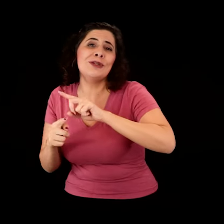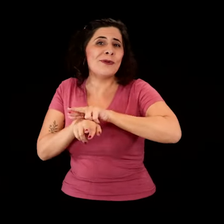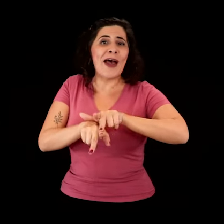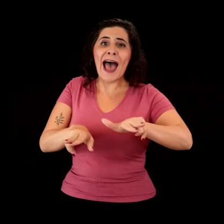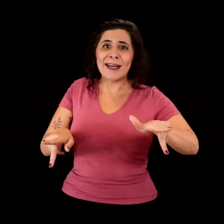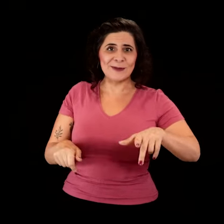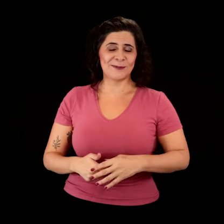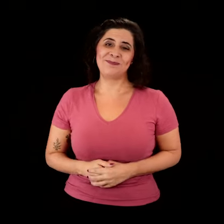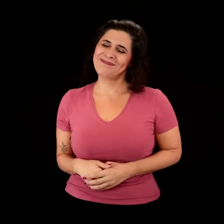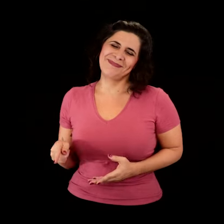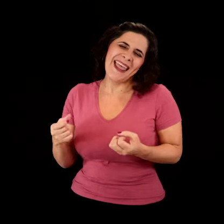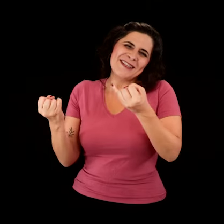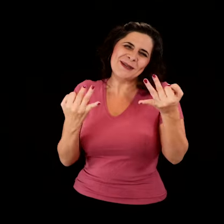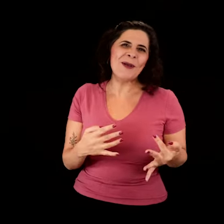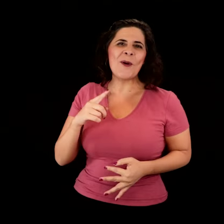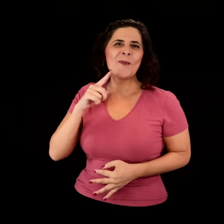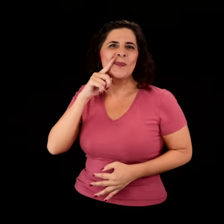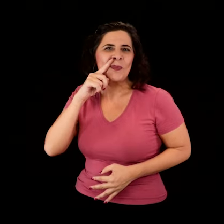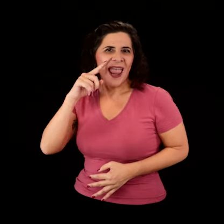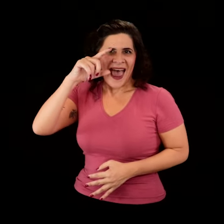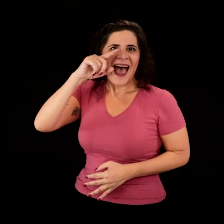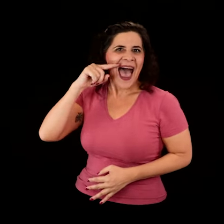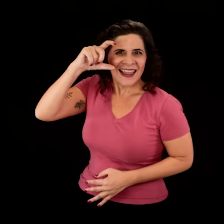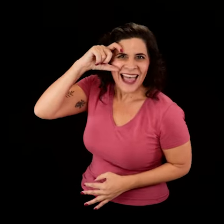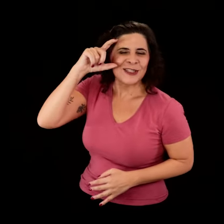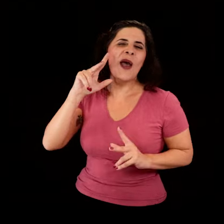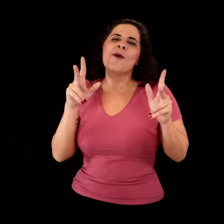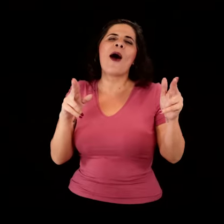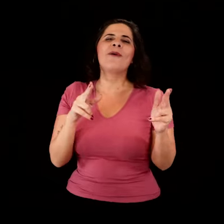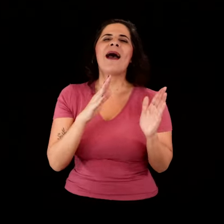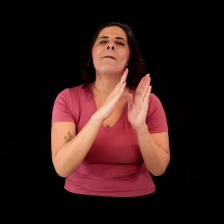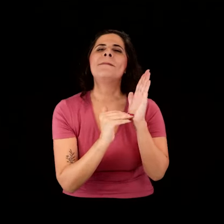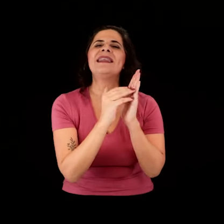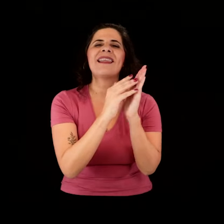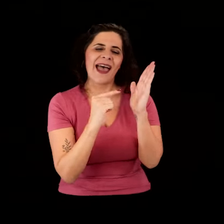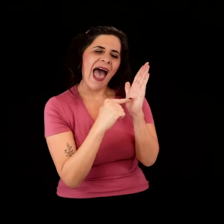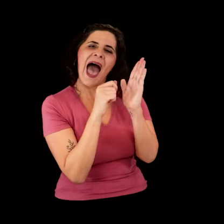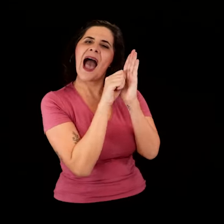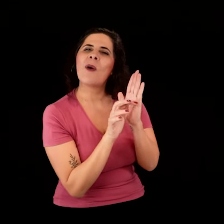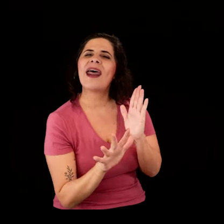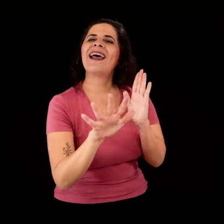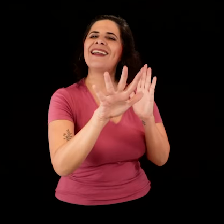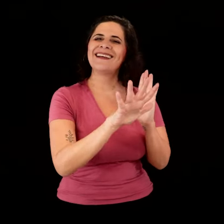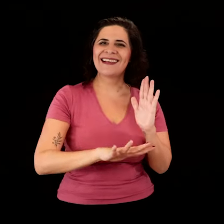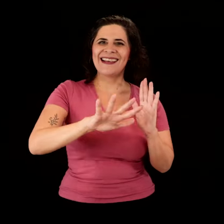E a gente falou que o Artacho era um aquarelista da cidade, mas acho que um dos interesses da gramática